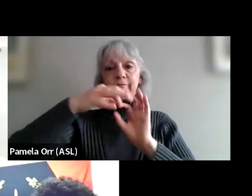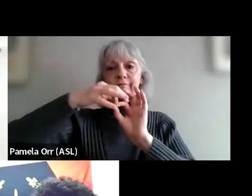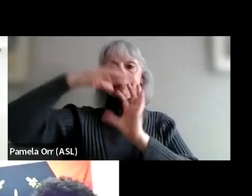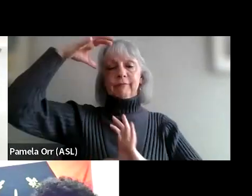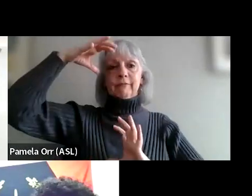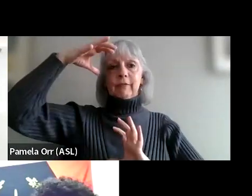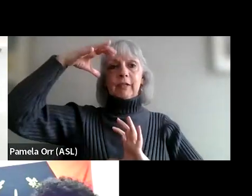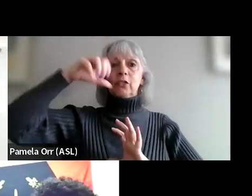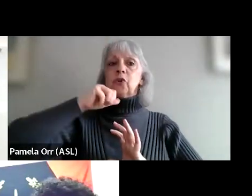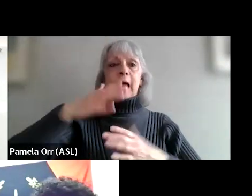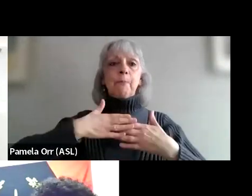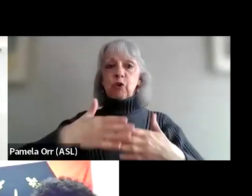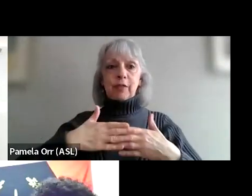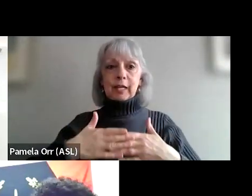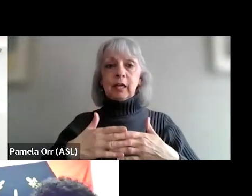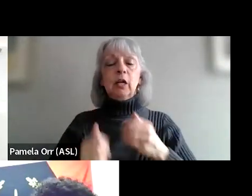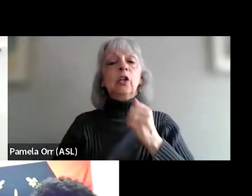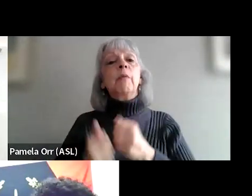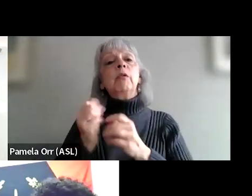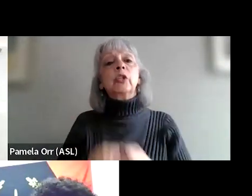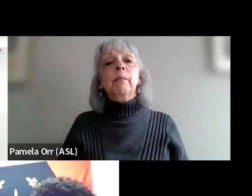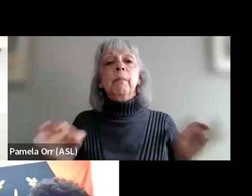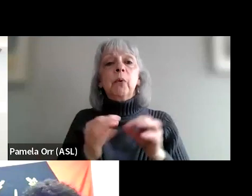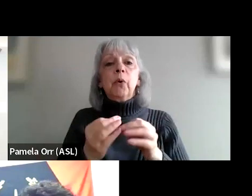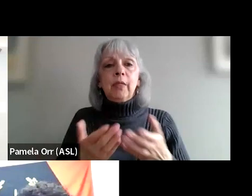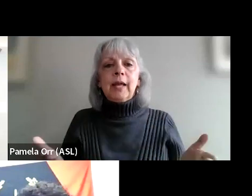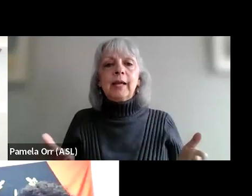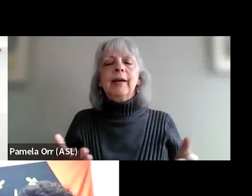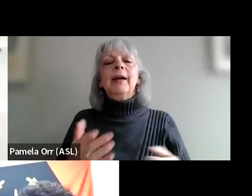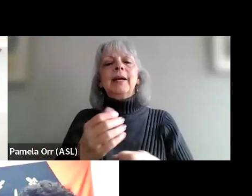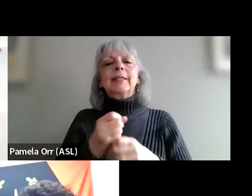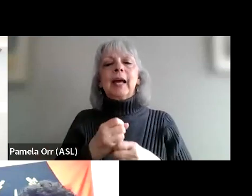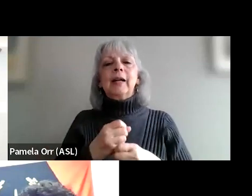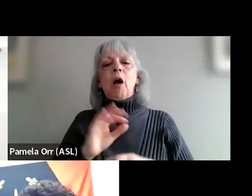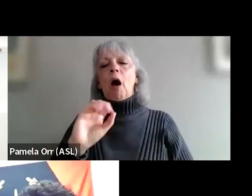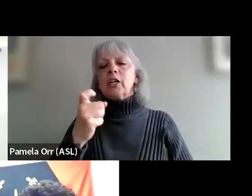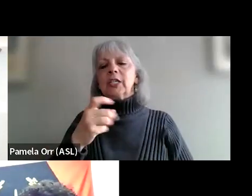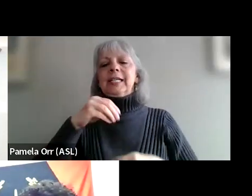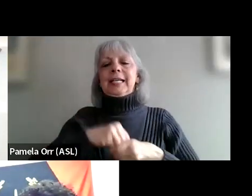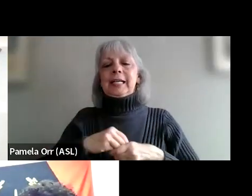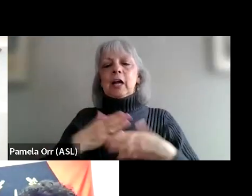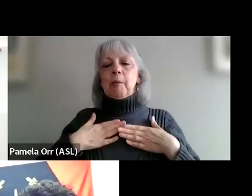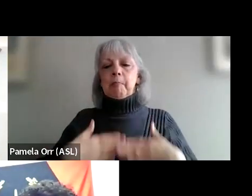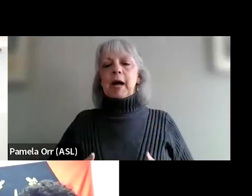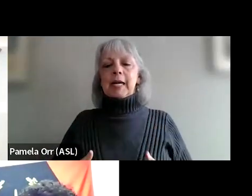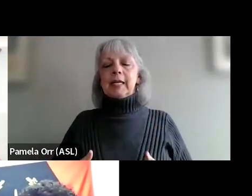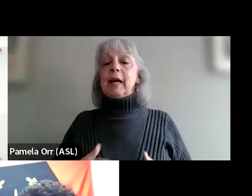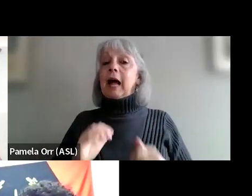Entonces, lo más importante es introducir oxígeno en el sistema. Y la mejor forma de hacerlo es respirar por ellos.